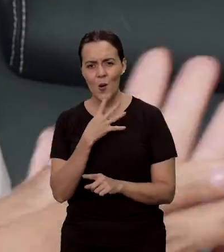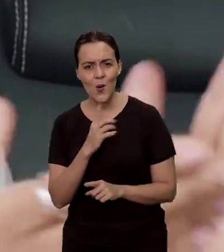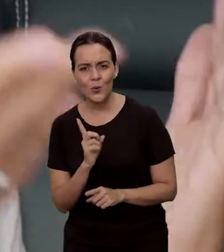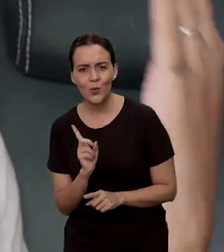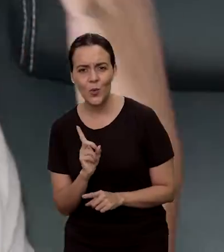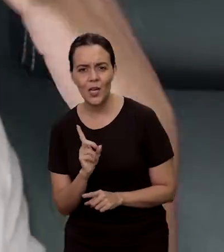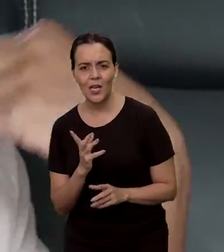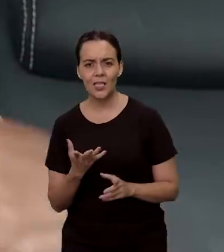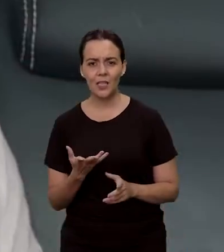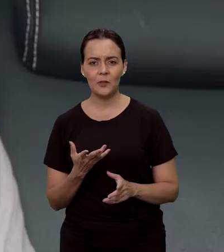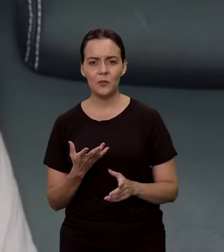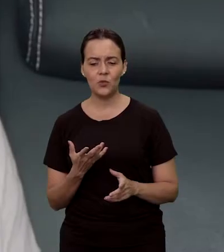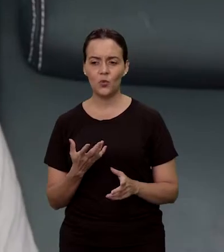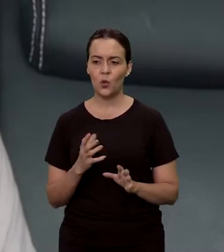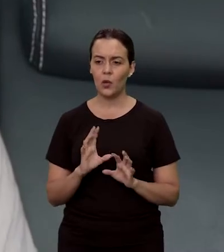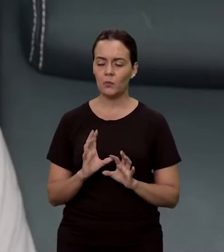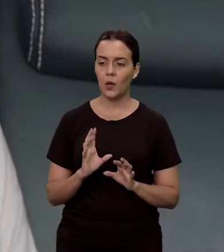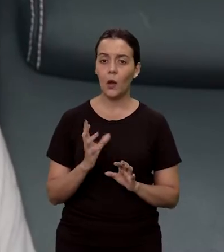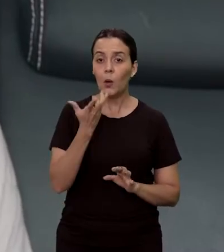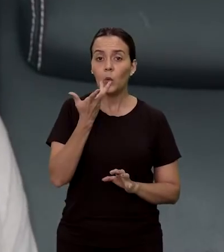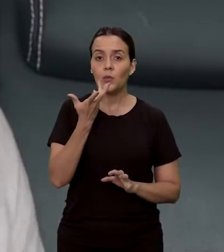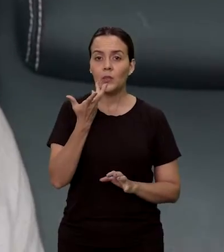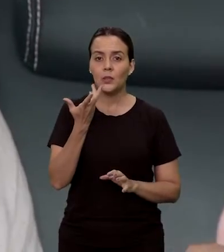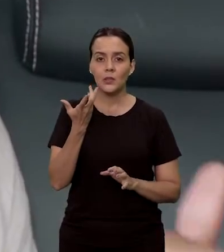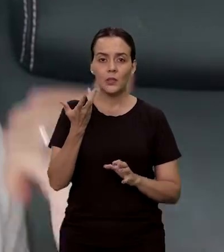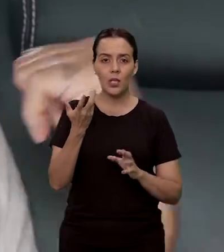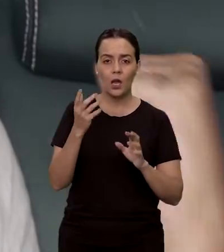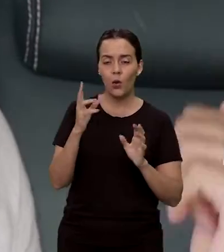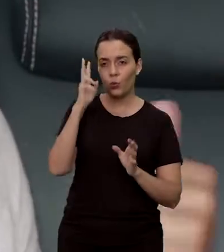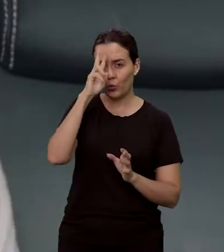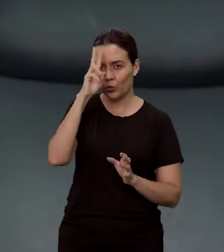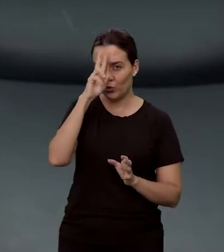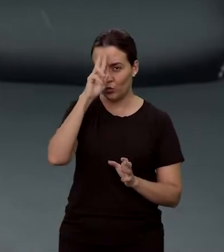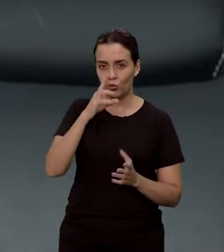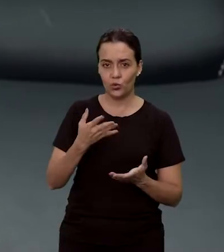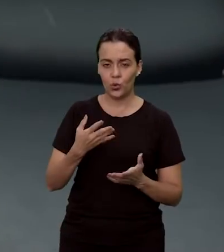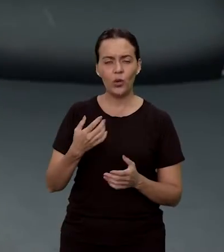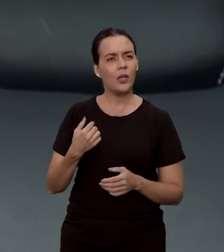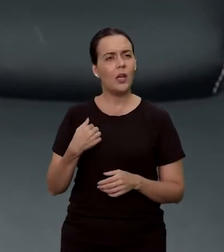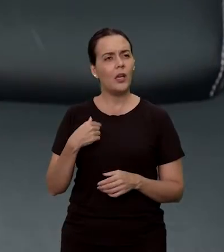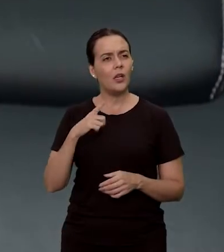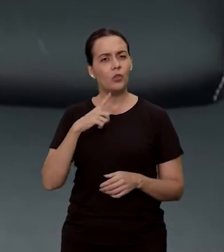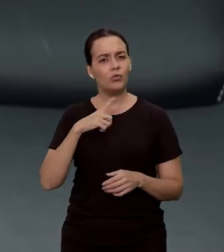Eu fui perpassada e a coisa aconteceu. Recentemente, eu tive uma exposição em Inhotim,